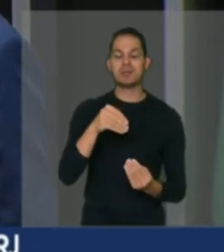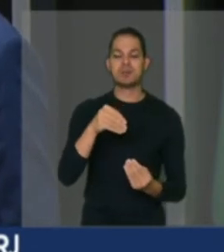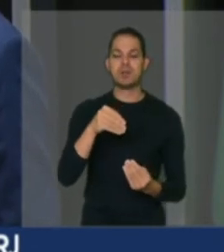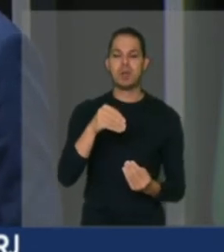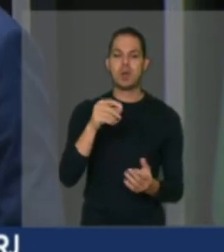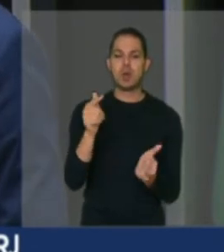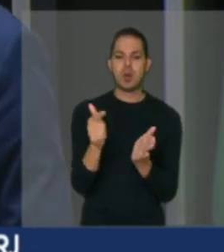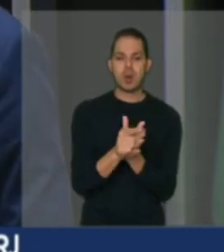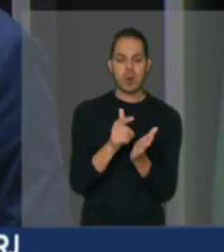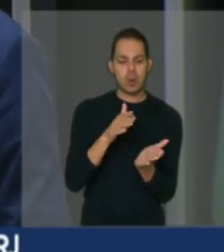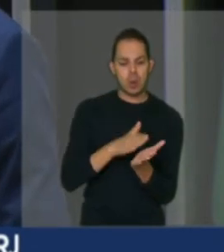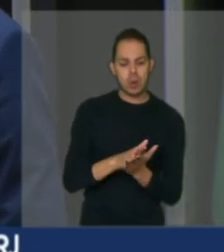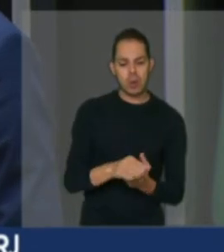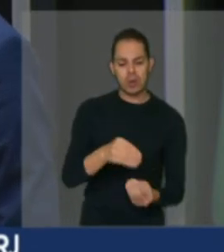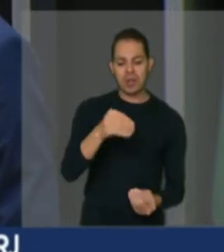REAL, AQUELE QUE VOCÊ PODE CONTAR FISICAMENTE. E EU VOU